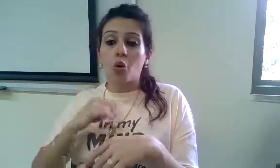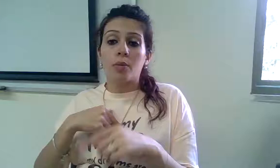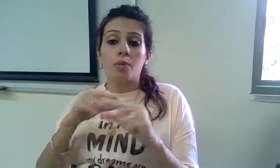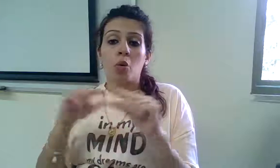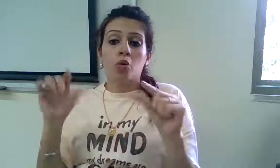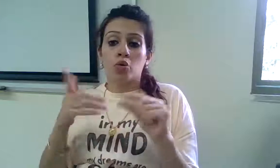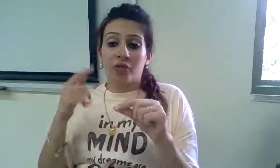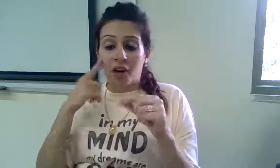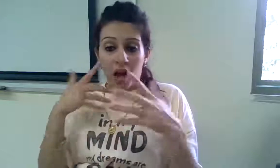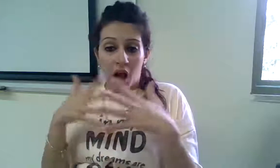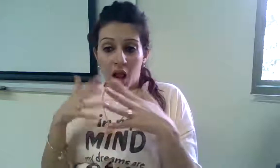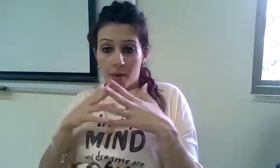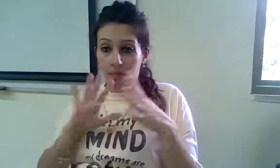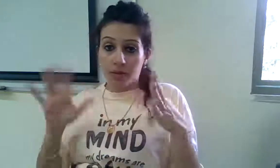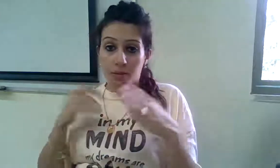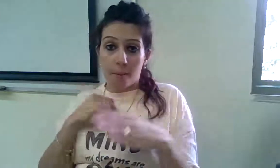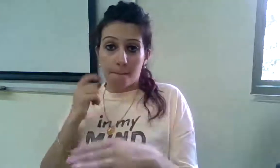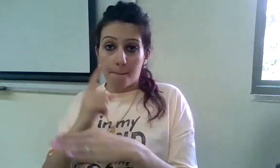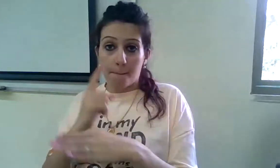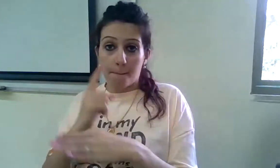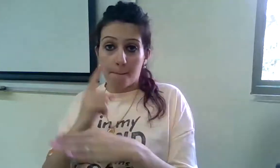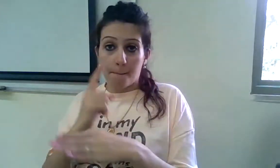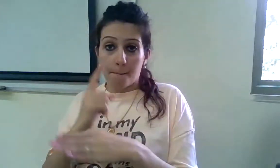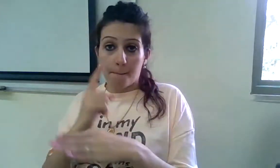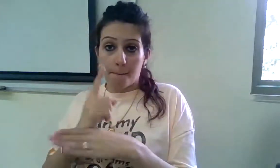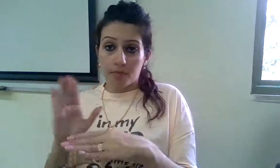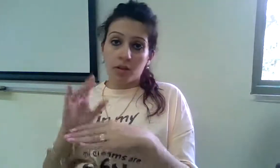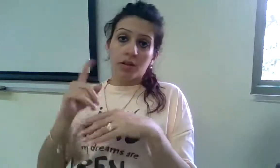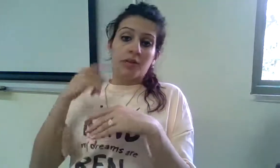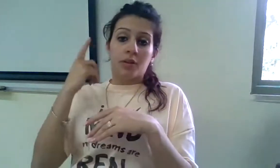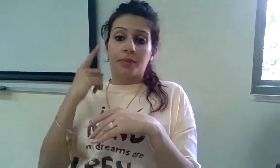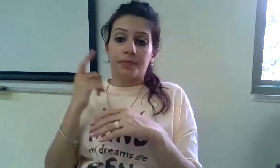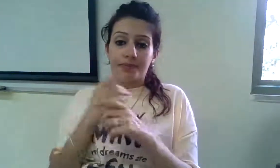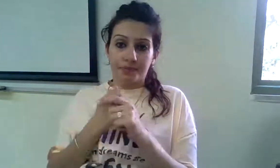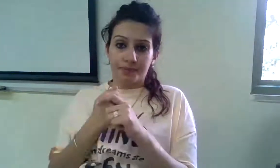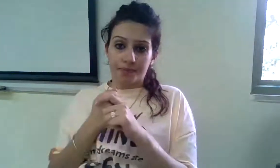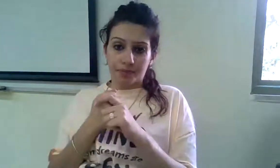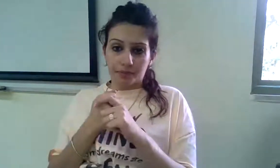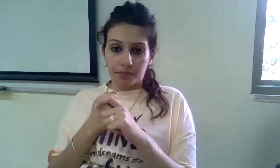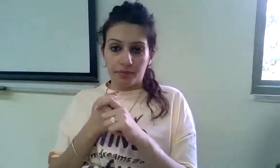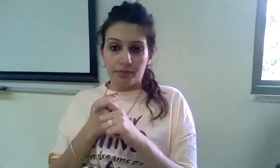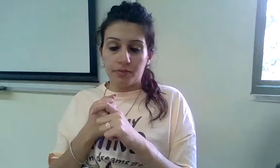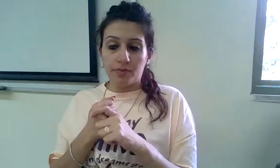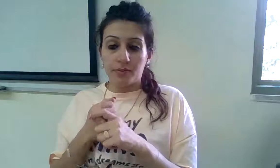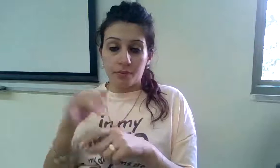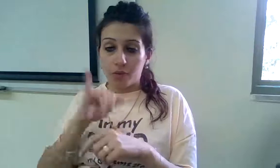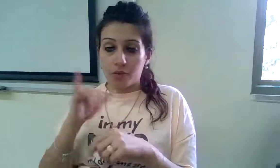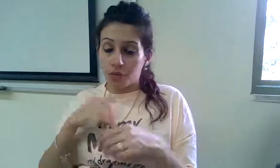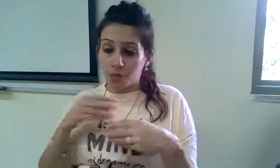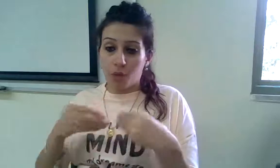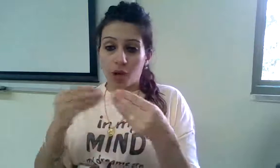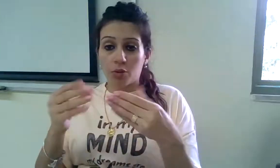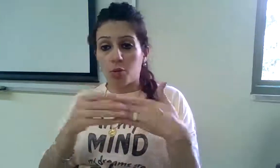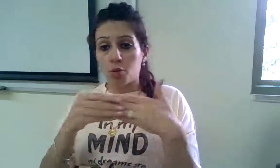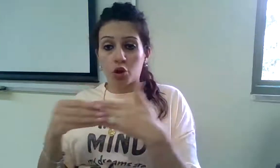شكرا يالينغ. ديفيد, سيرين, هل هنالك شيء آخر؟ إيستر تود الإجابة على ذلك أيضا